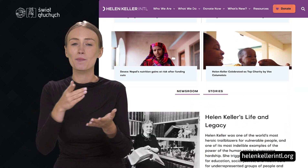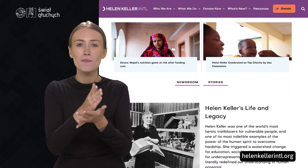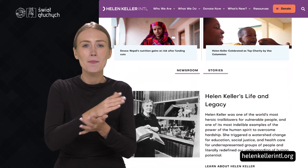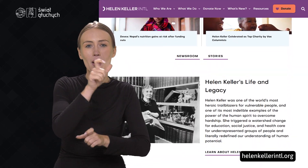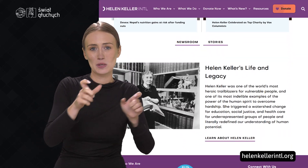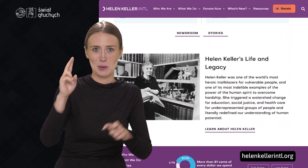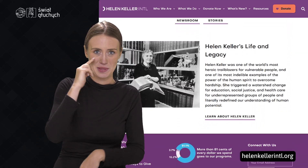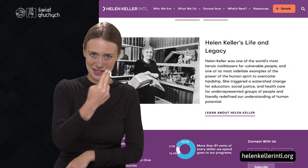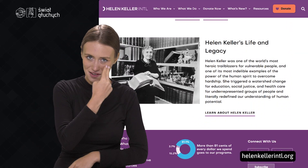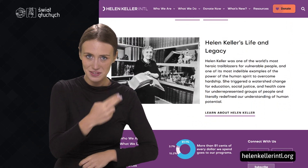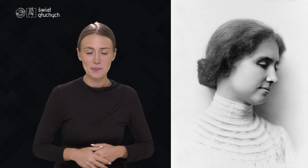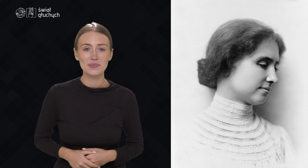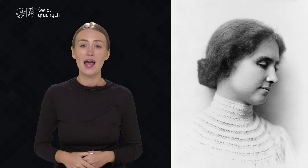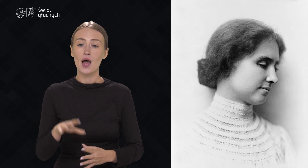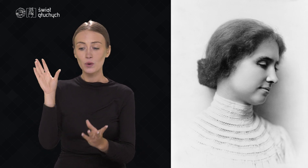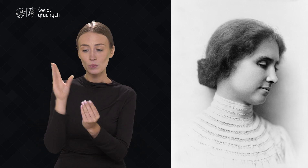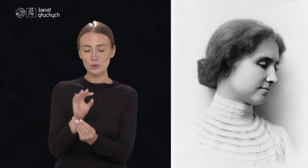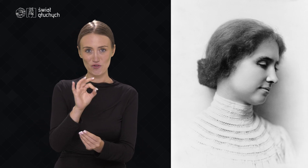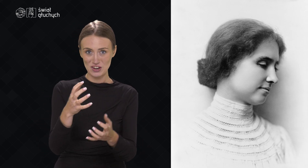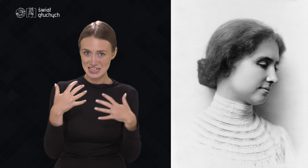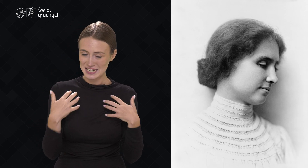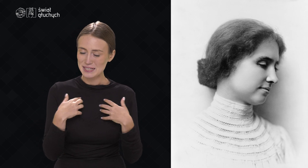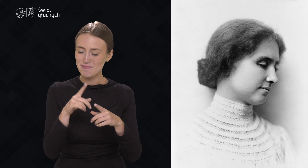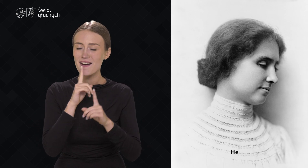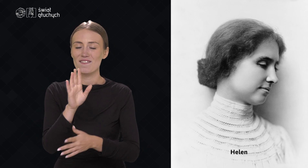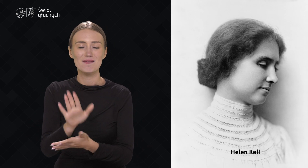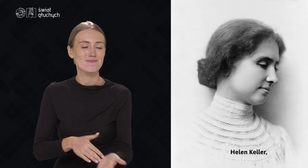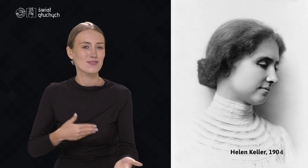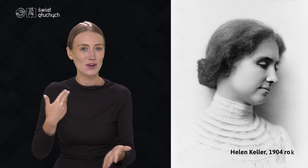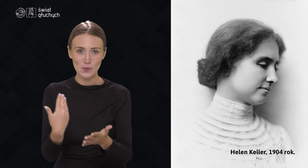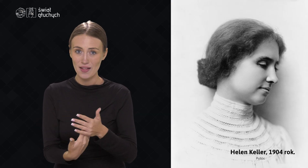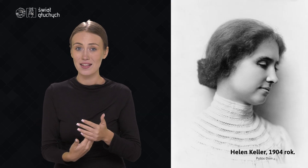która pomaga osobom niewidomym. Życie Helen Keller jest niewątpliwie przykładem na to,